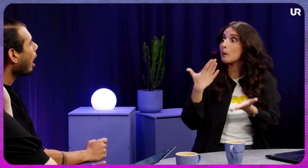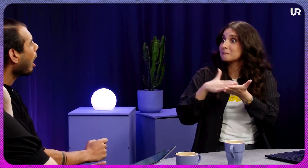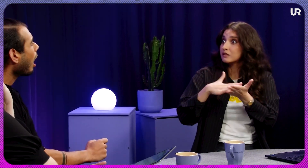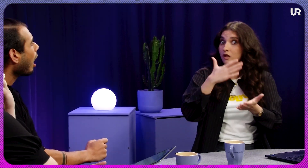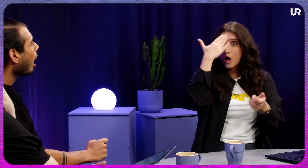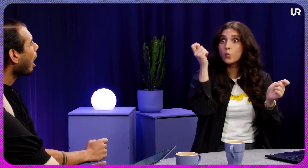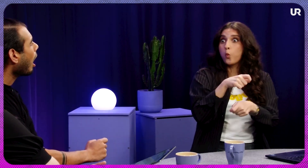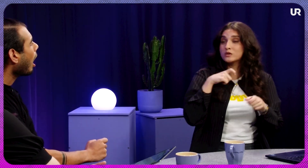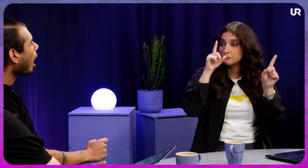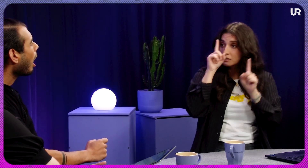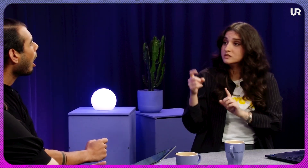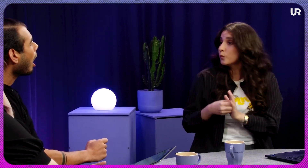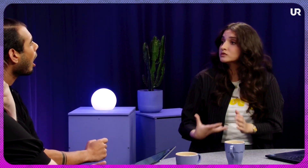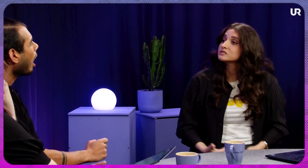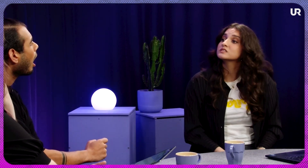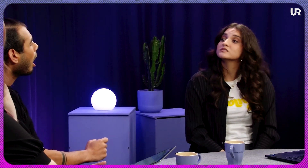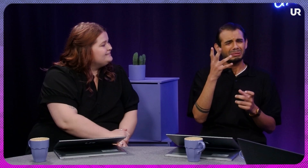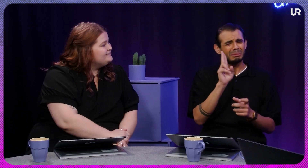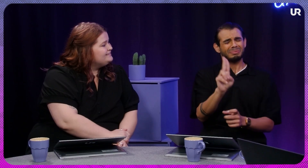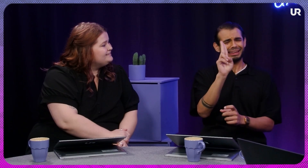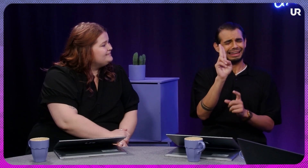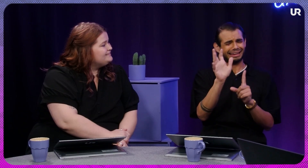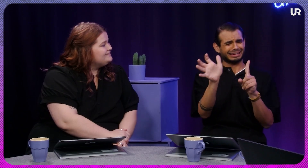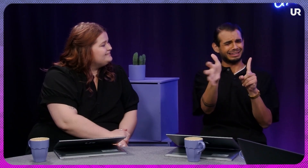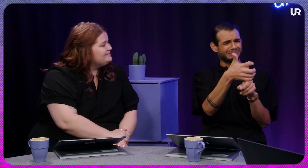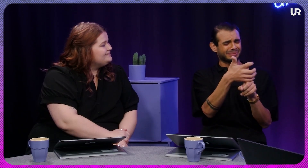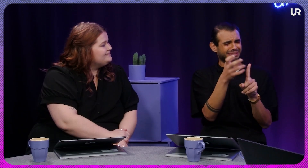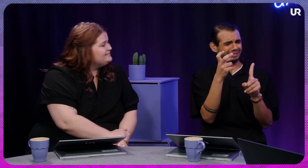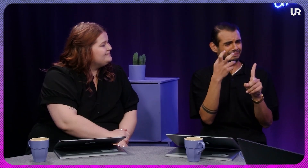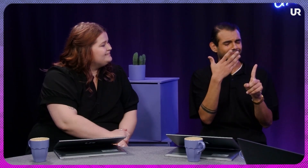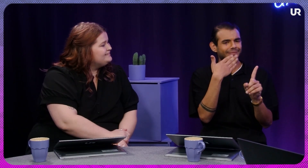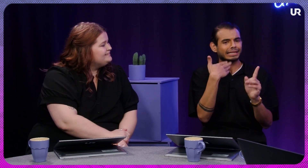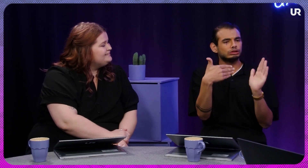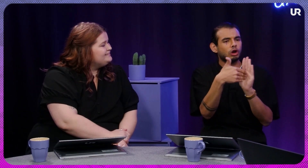Därför är de så bra så att de kan lura oss människor. Amir: Alltså deepfakes,-